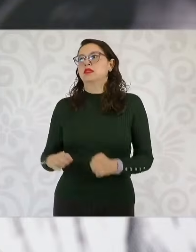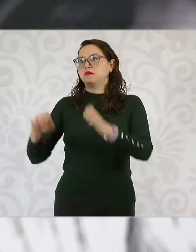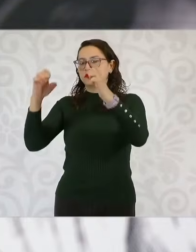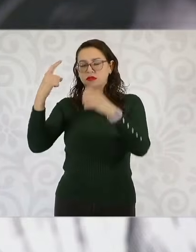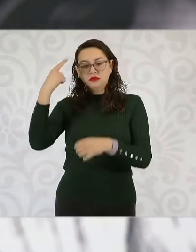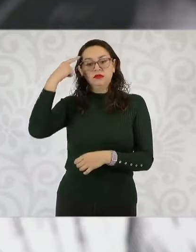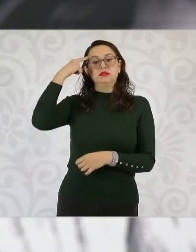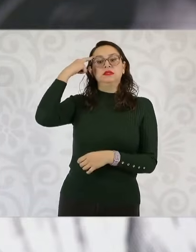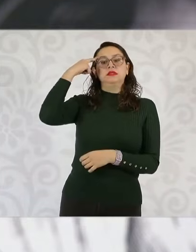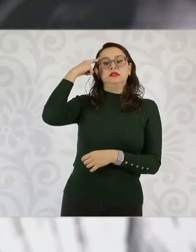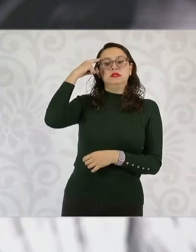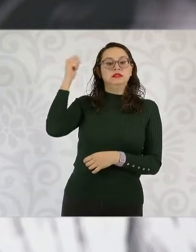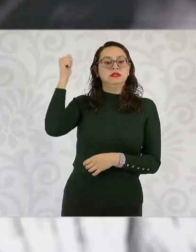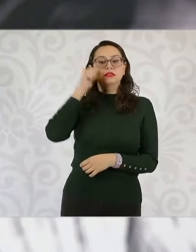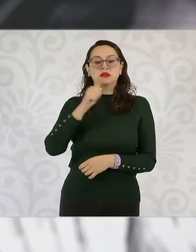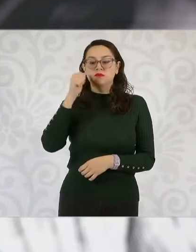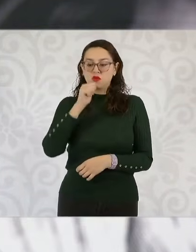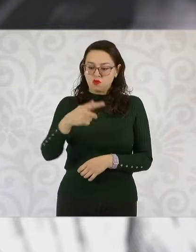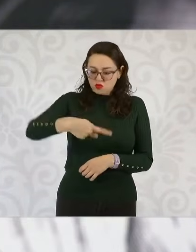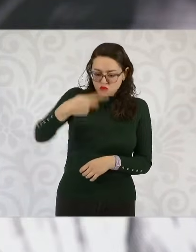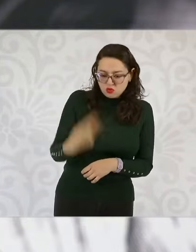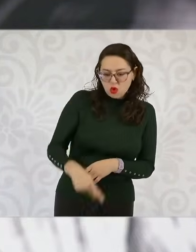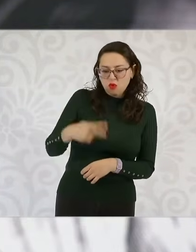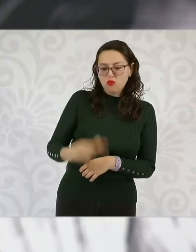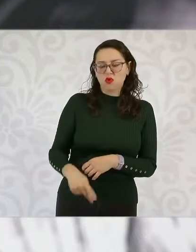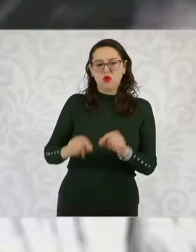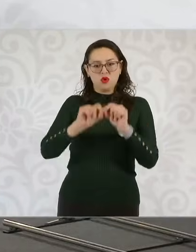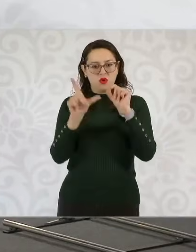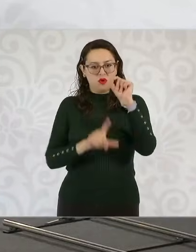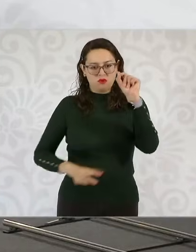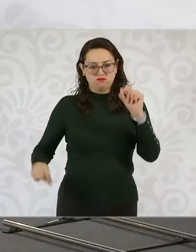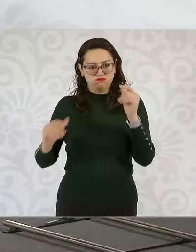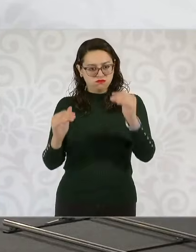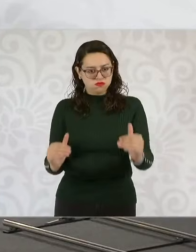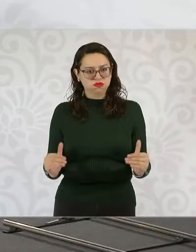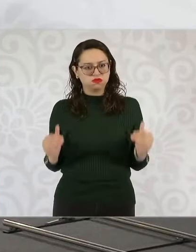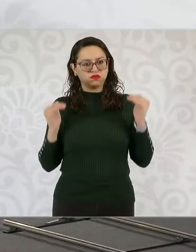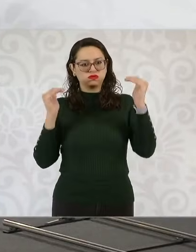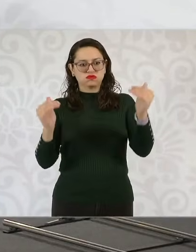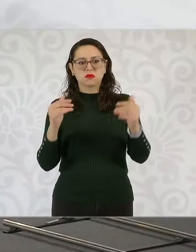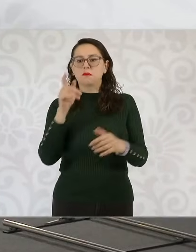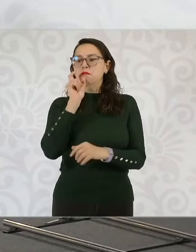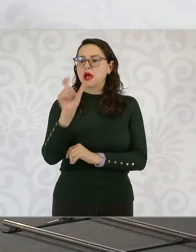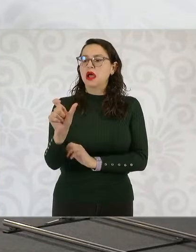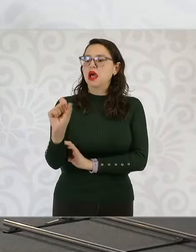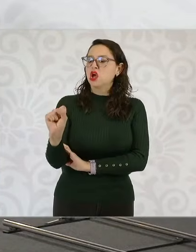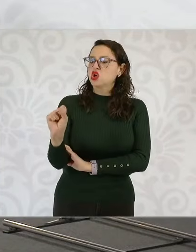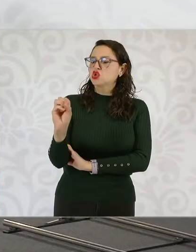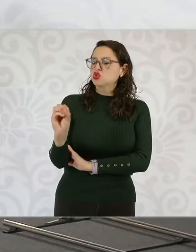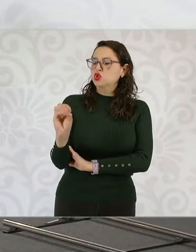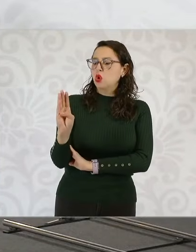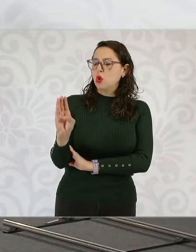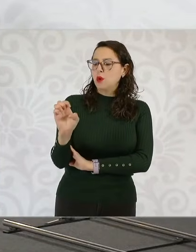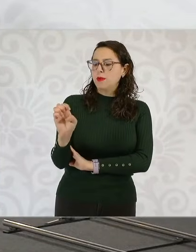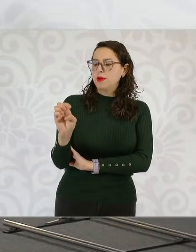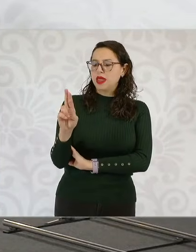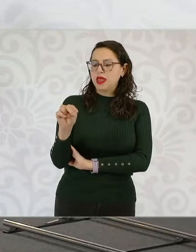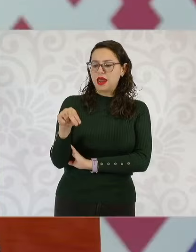el Ema el rescate de la soberanía soberanía es el rescate del petróleo gas natural y del sistema de